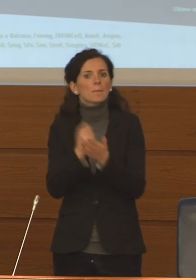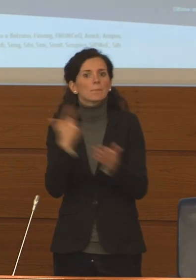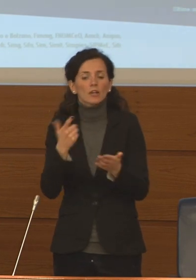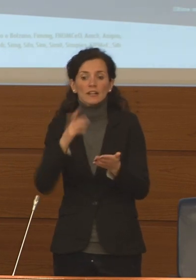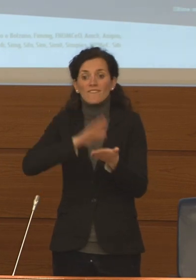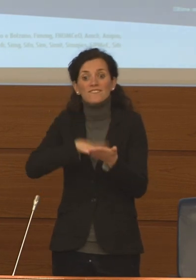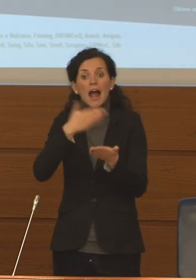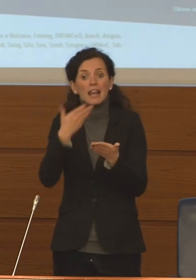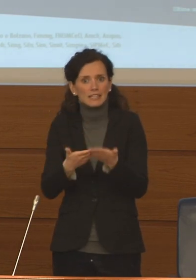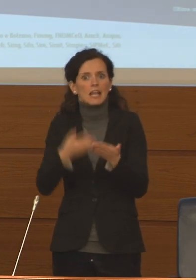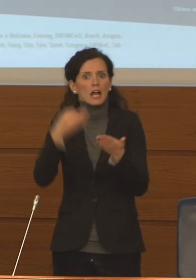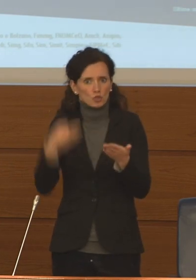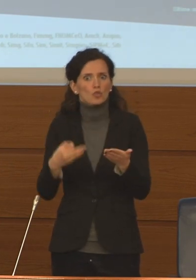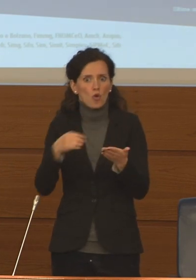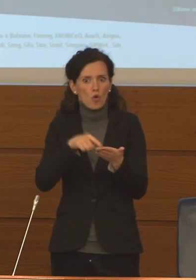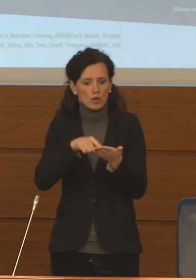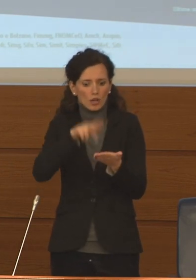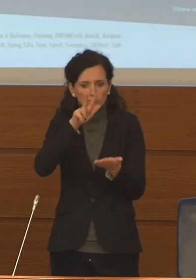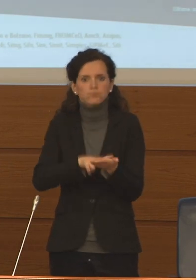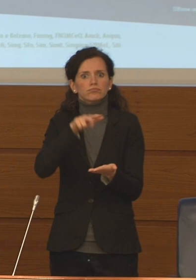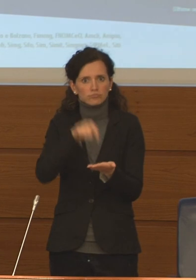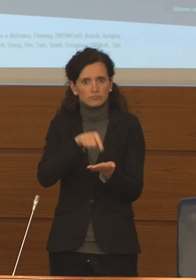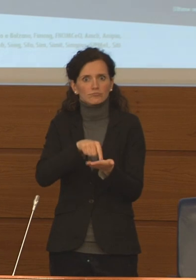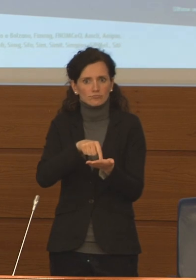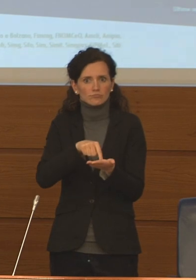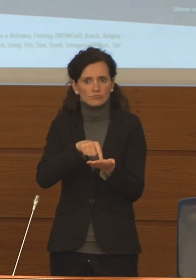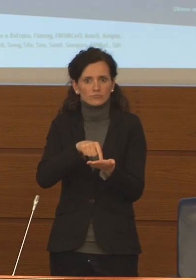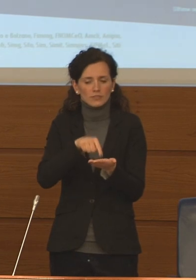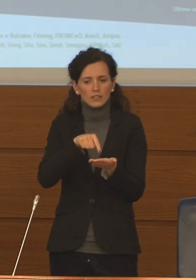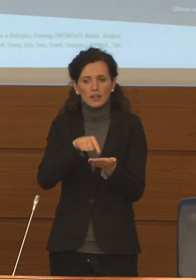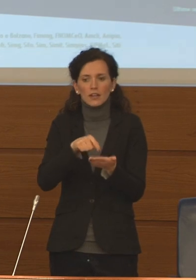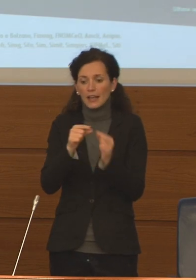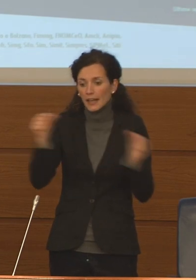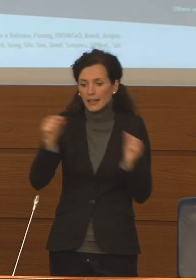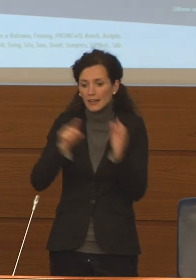la validità dei test chiaramente diventa un fattore molto importante.